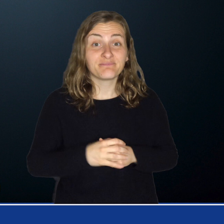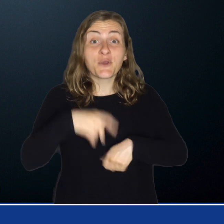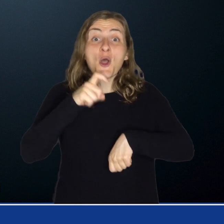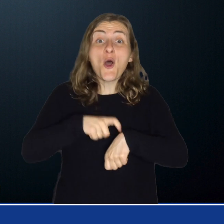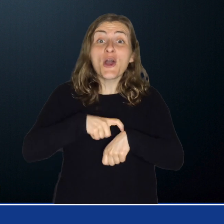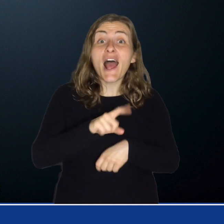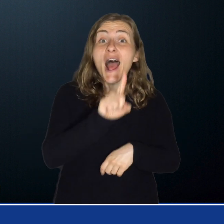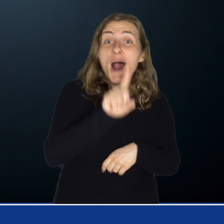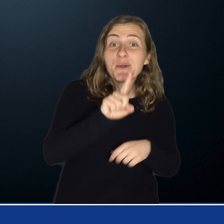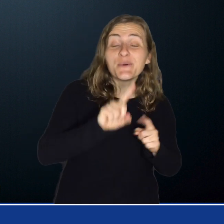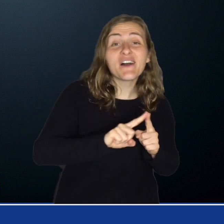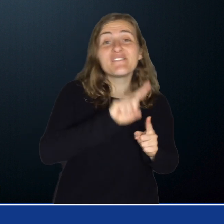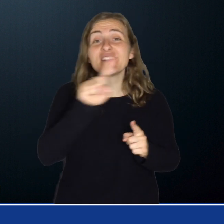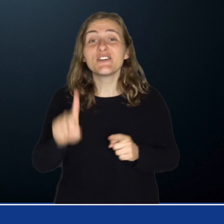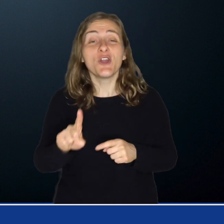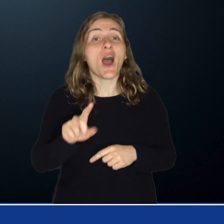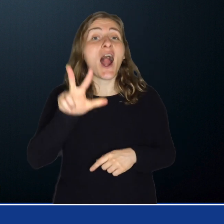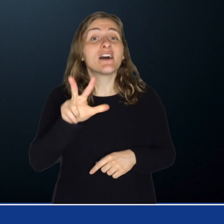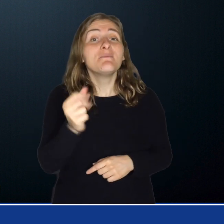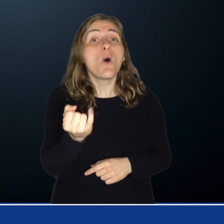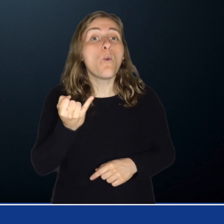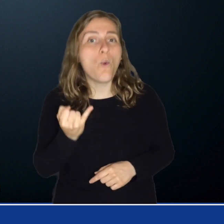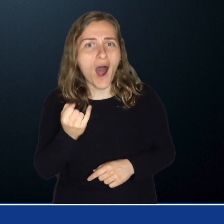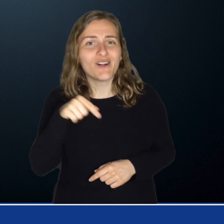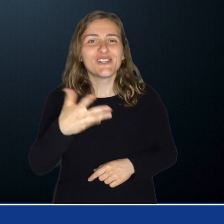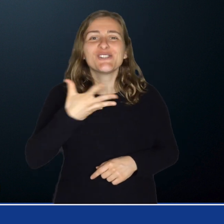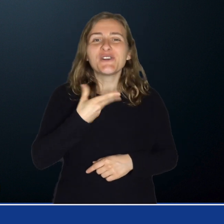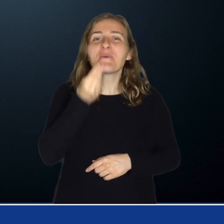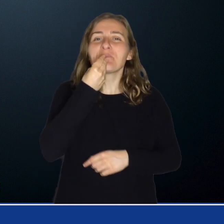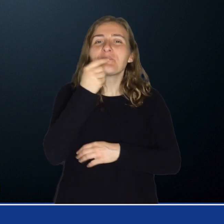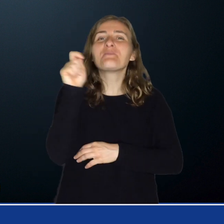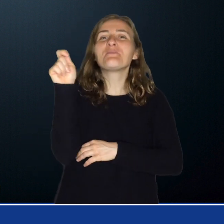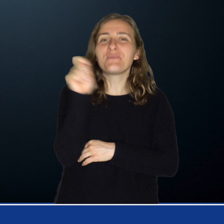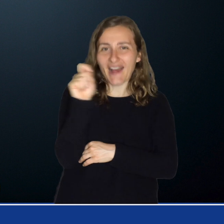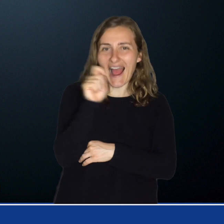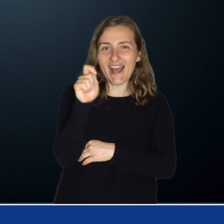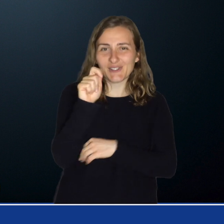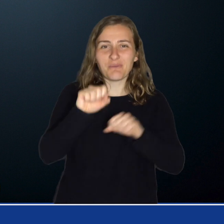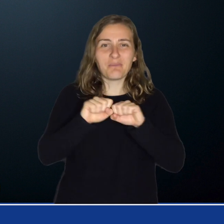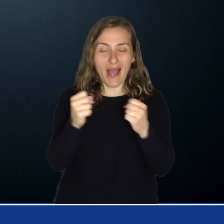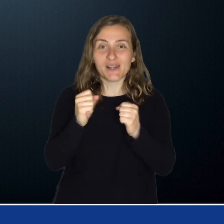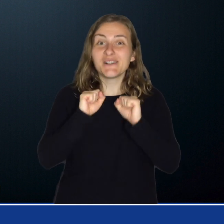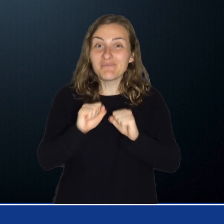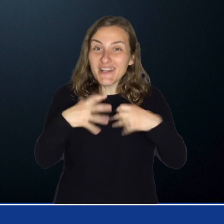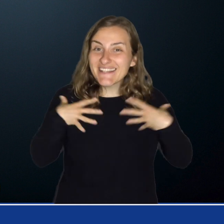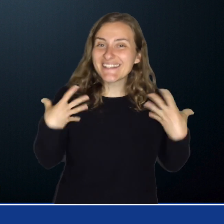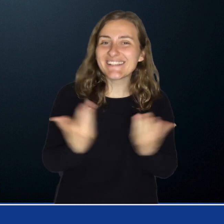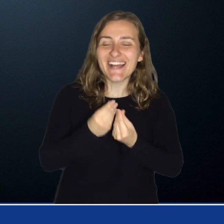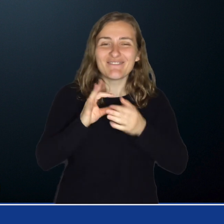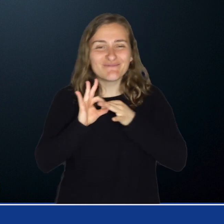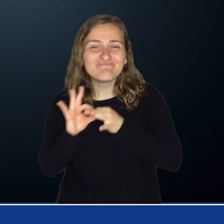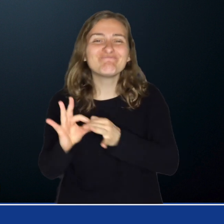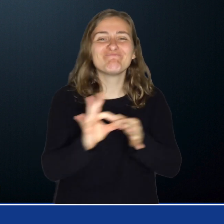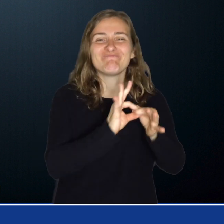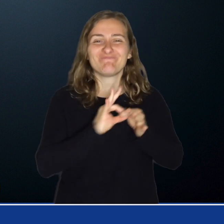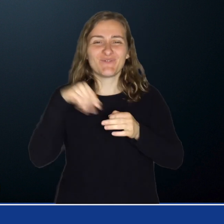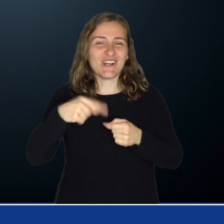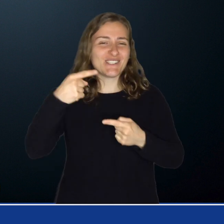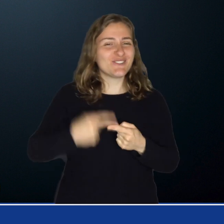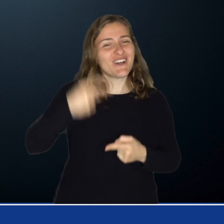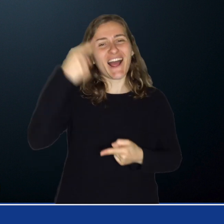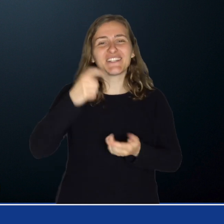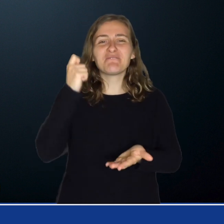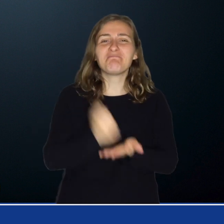Dalle 13 alle 14:45, invece, ci sarà la pausa e chi vorrà potrà unirsi al pranzo che abbiamo deciso di organizzare per vivere un momento di condivisione